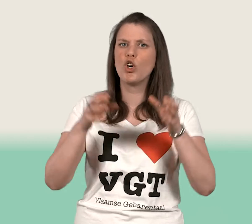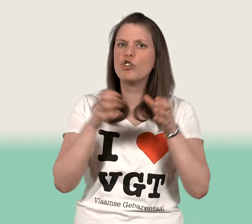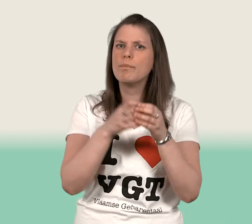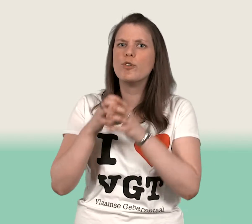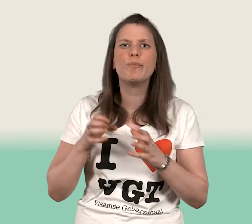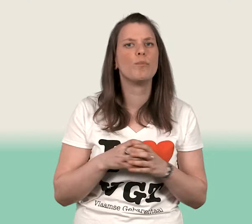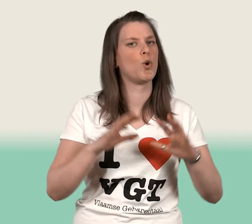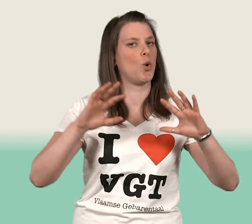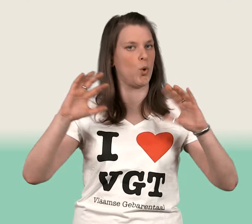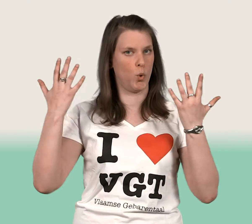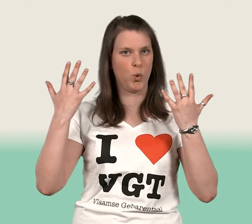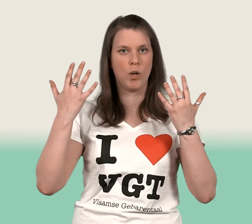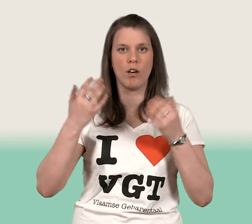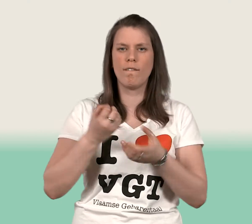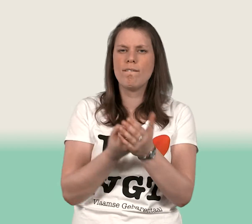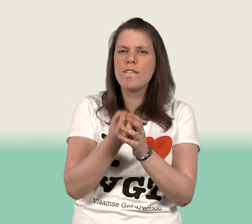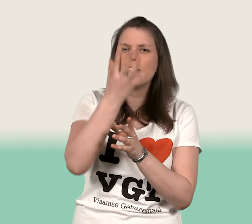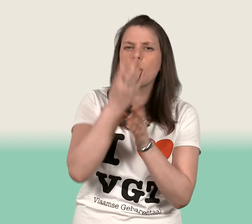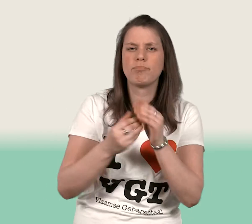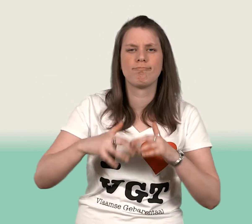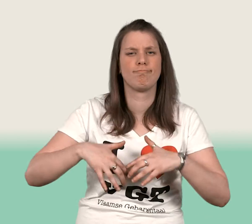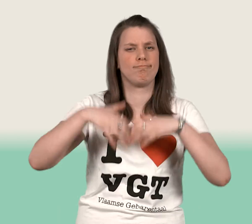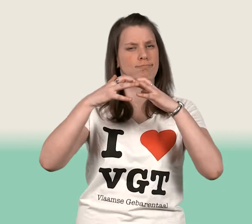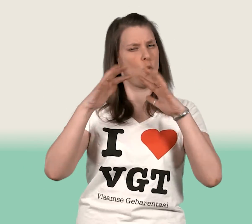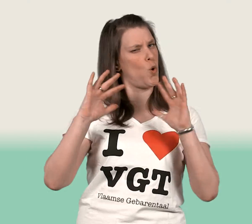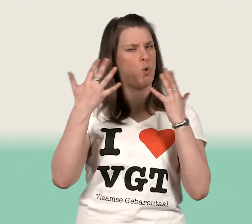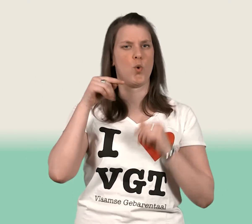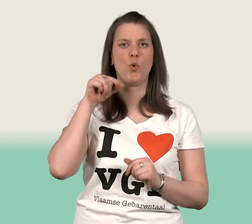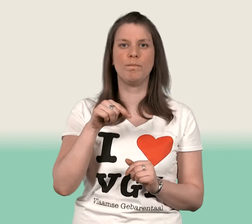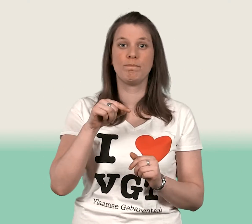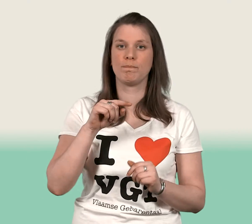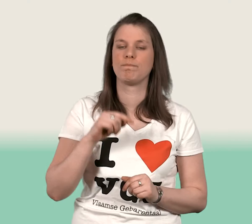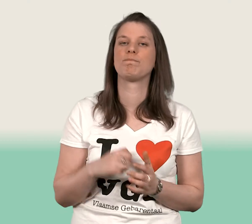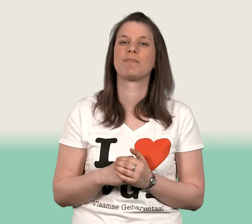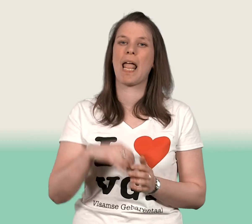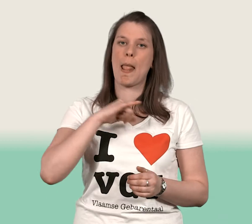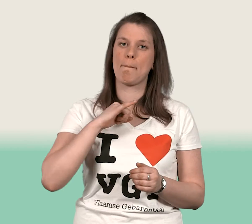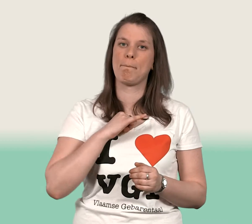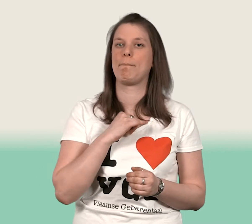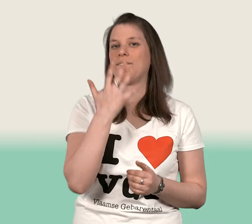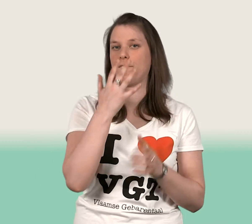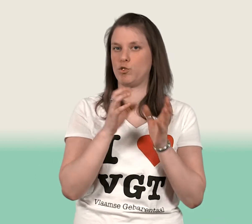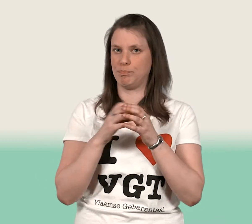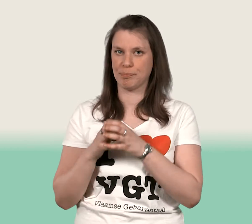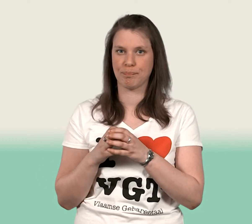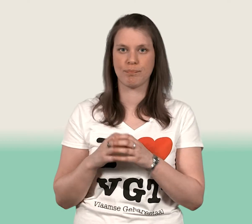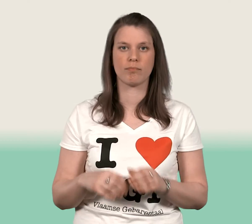We splitsen ons op in vijf groepen naargelang vijf ingangen richting de zaal waar onze flashmob doorgaat.